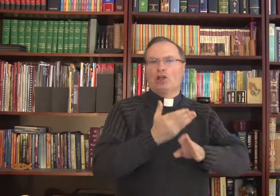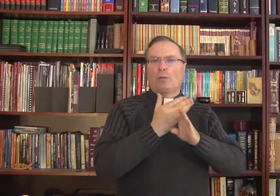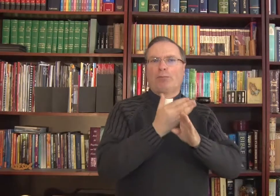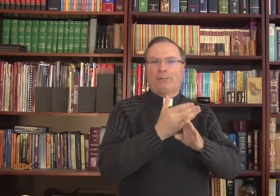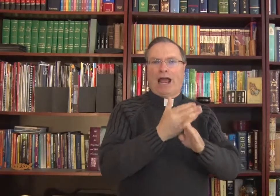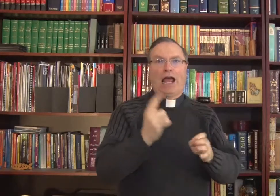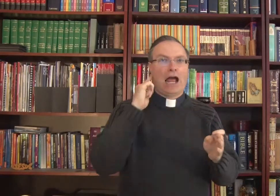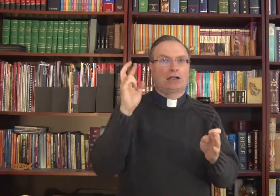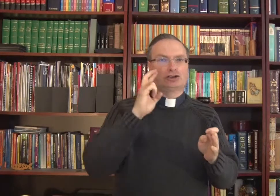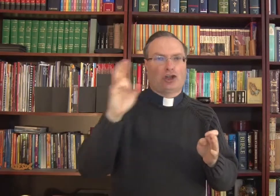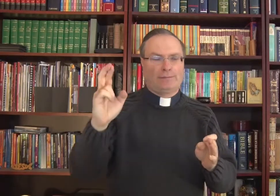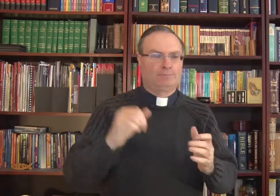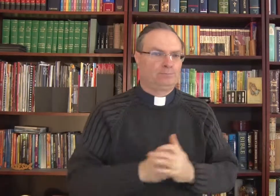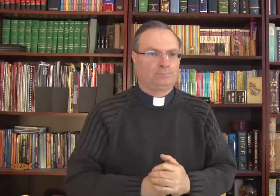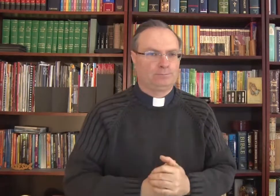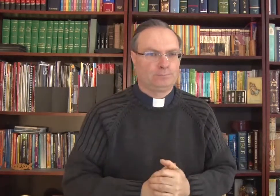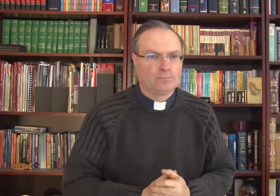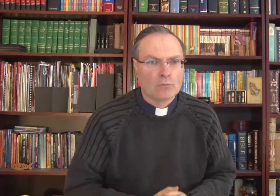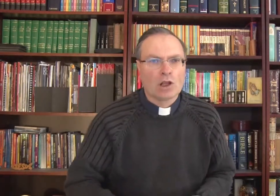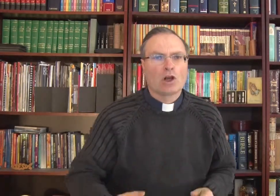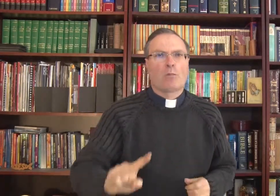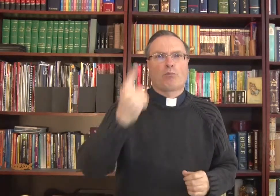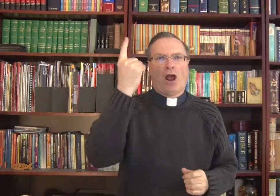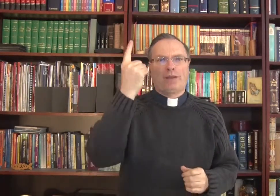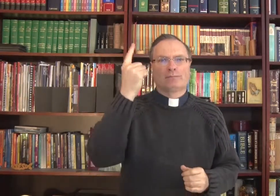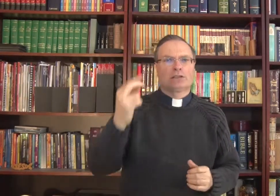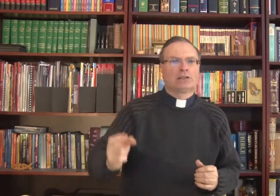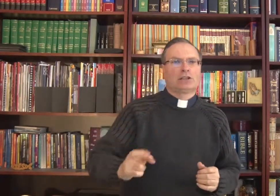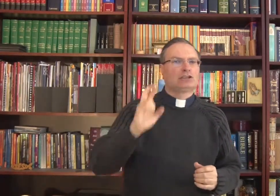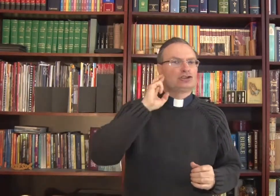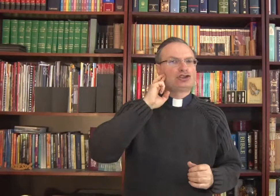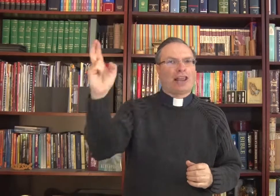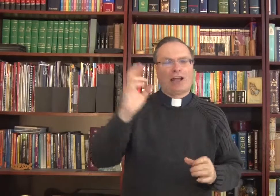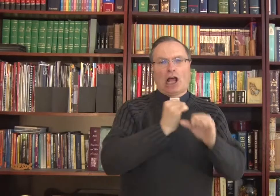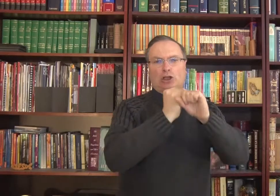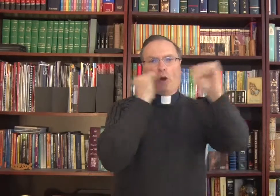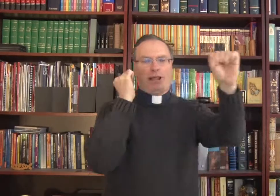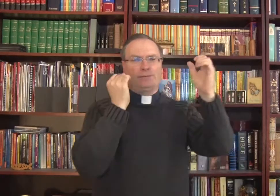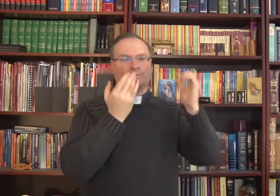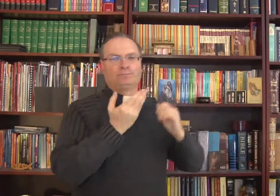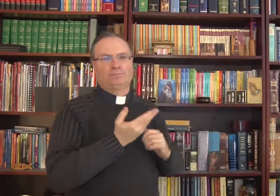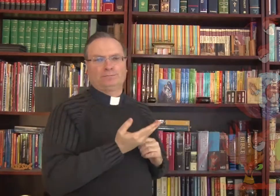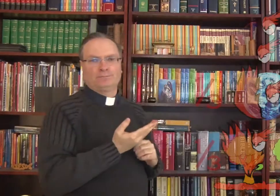à en sonner. Le premier sonna de la trompette,